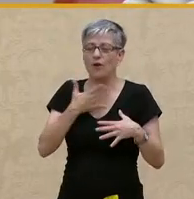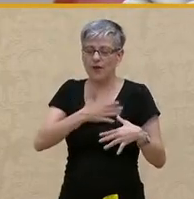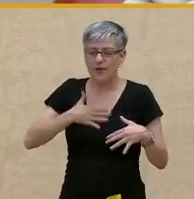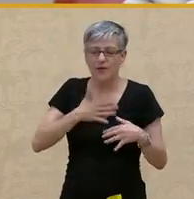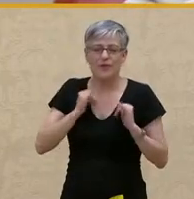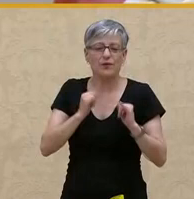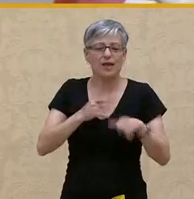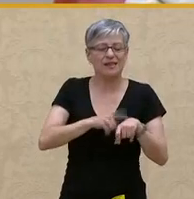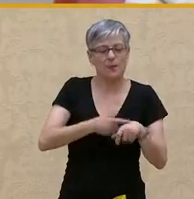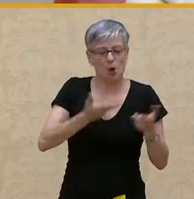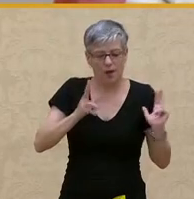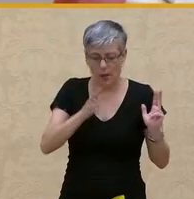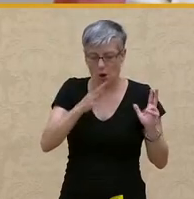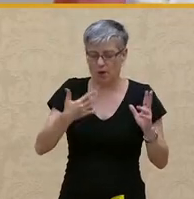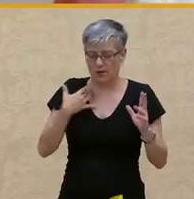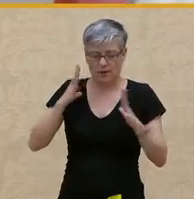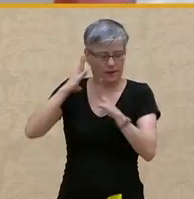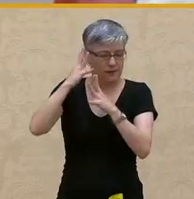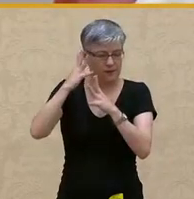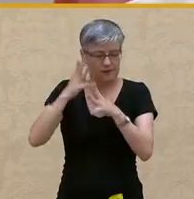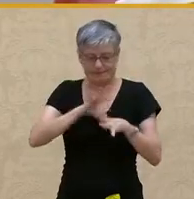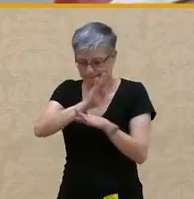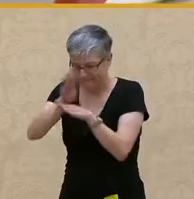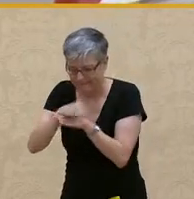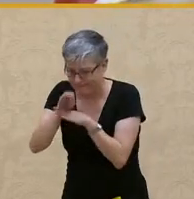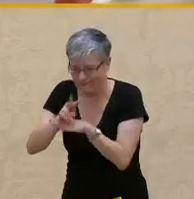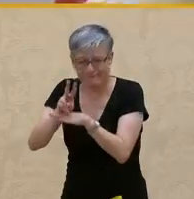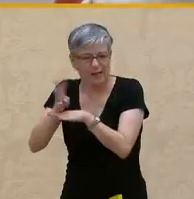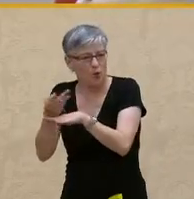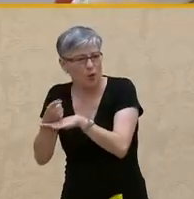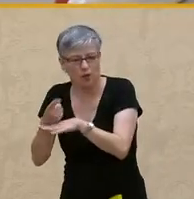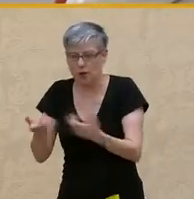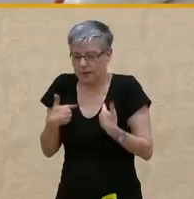lo que significa estos niños y los padres no pueden tener mucho tiempo para ellos.